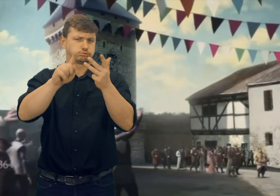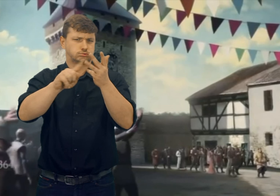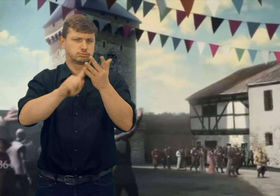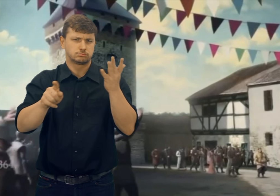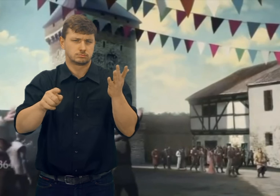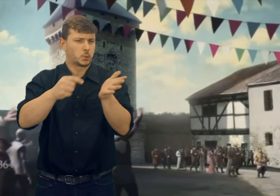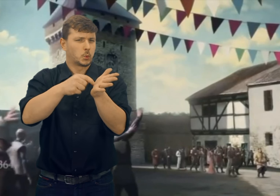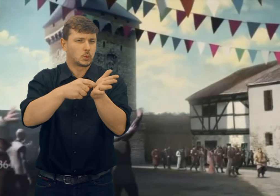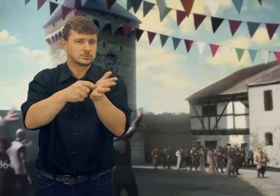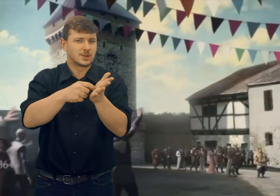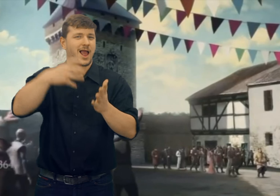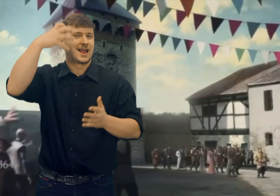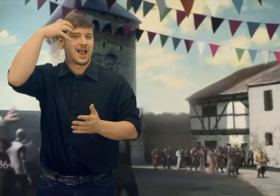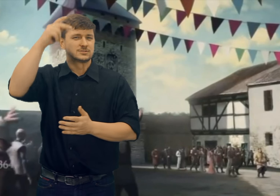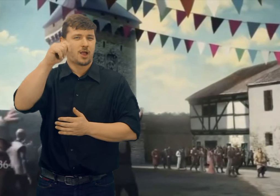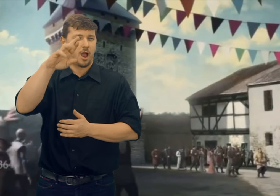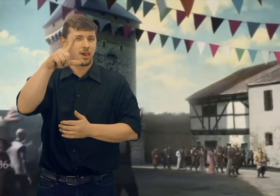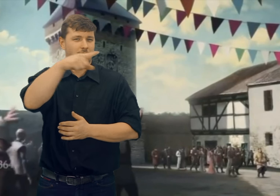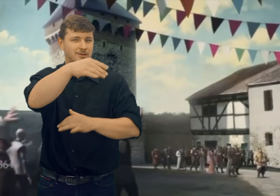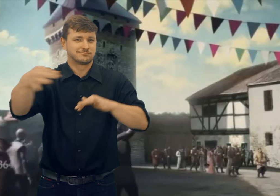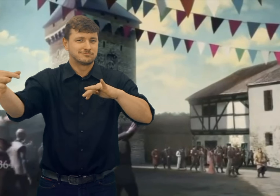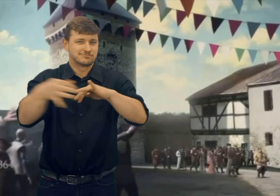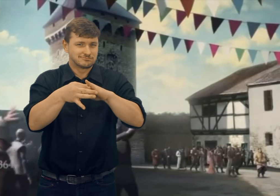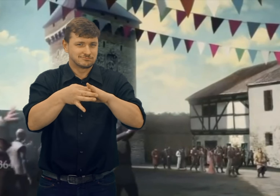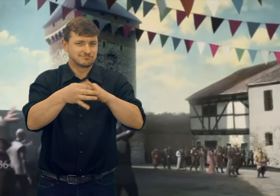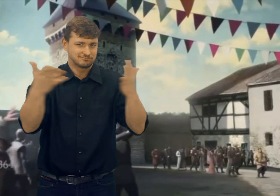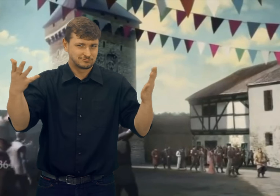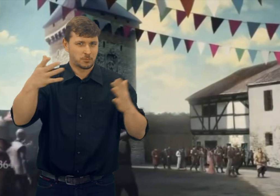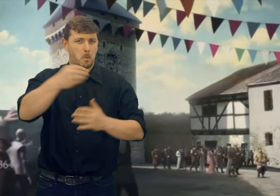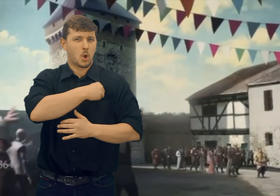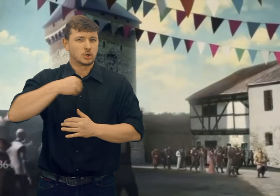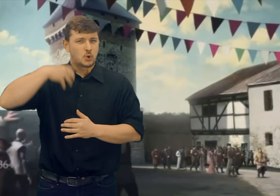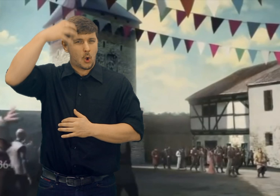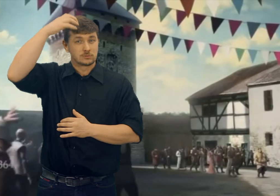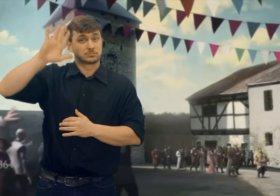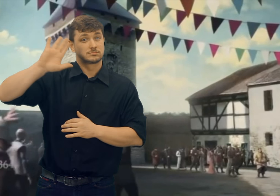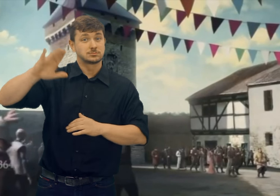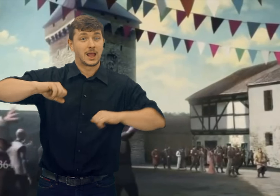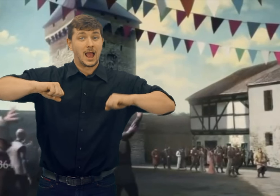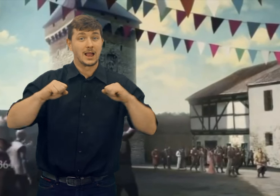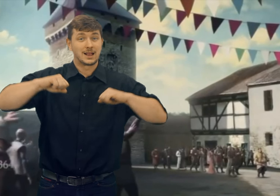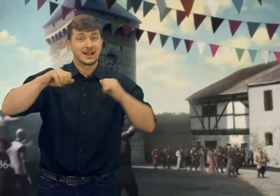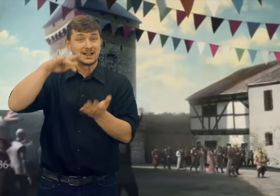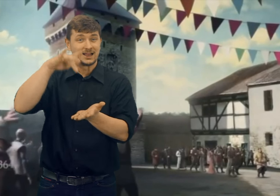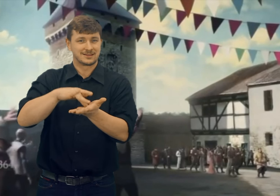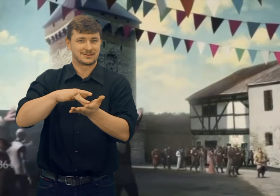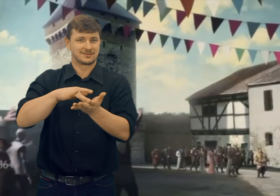Und unzählige Andere! Was war der Anlass? König Karl heiratete die Enkelin des polnischen Königs.